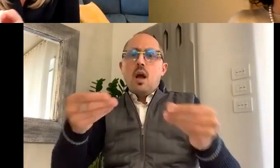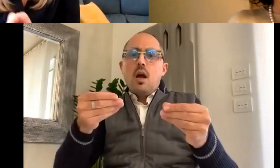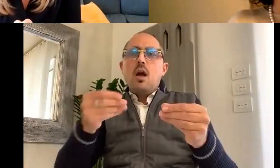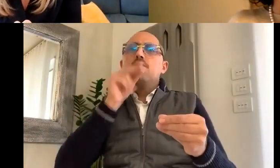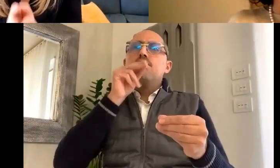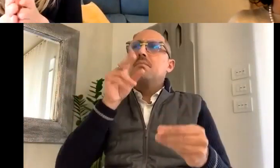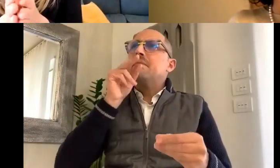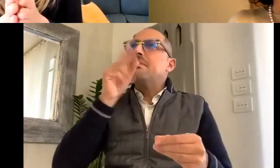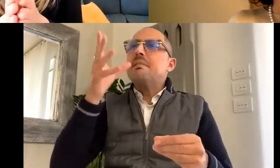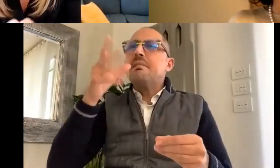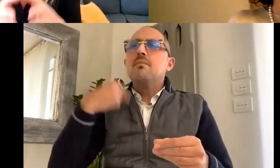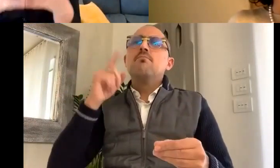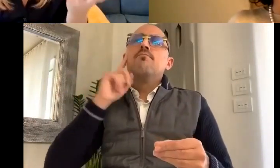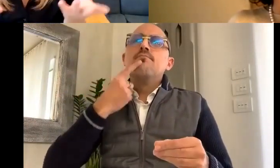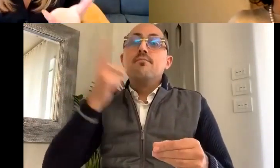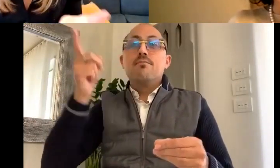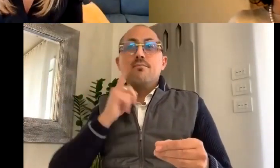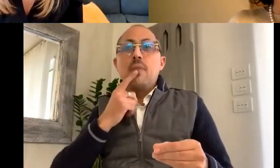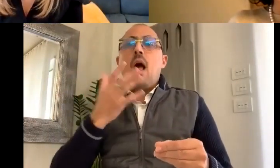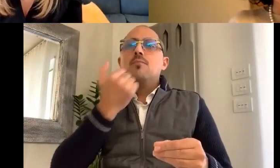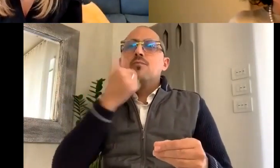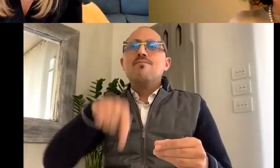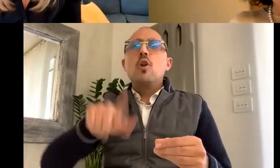entra ma con la mascherina non riesce a farsi capire,